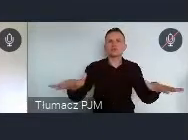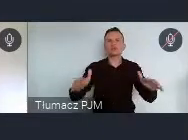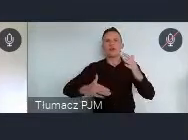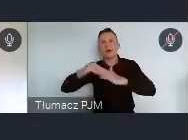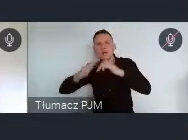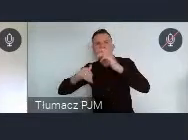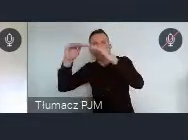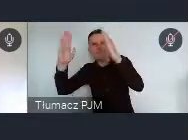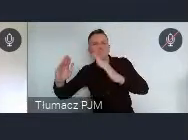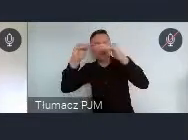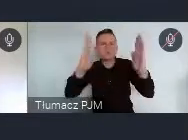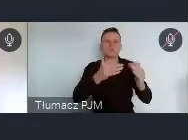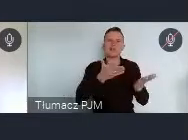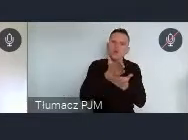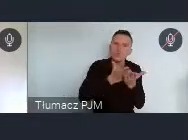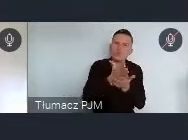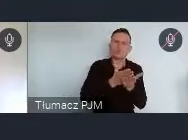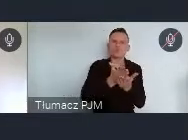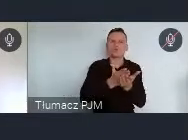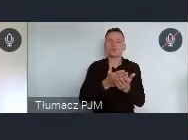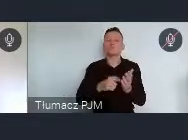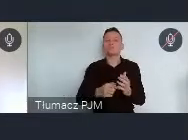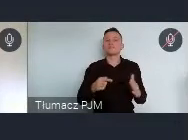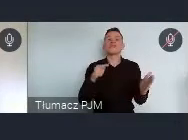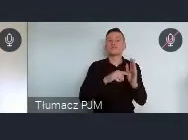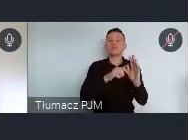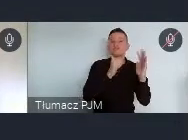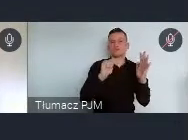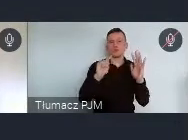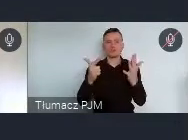czyli Cel 6., 7., 9., tak przypomnę,